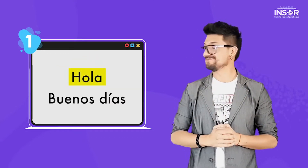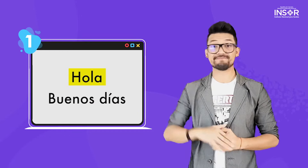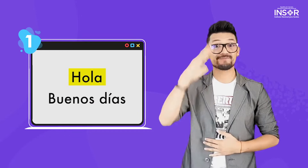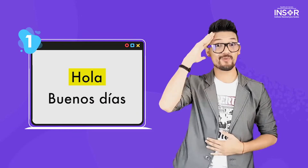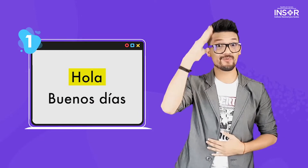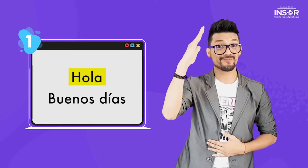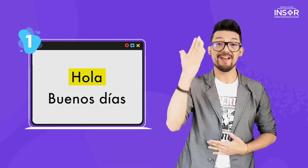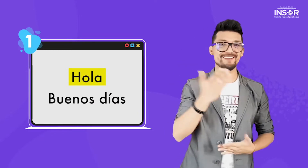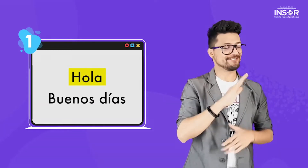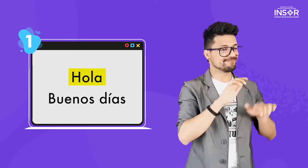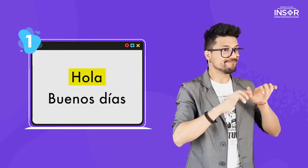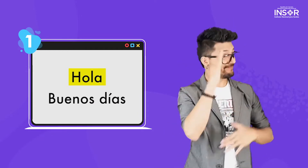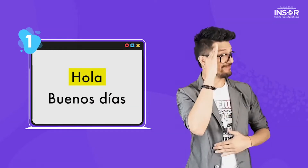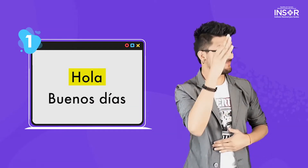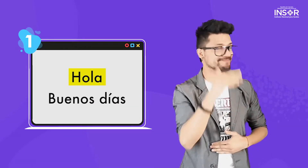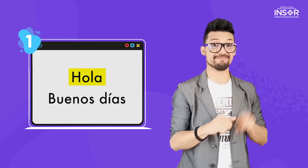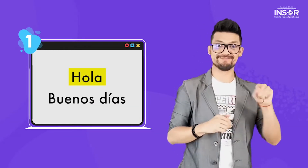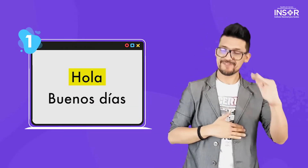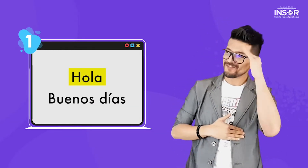Siempre saluden de manera cordial con un: ¡Hola!